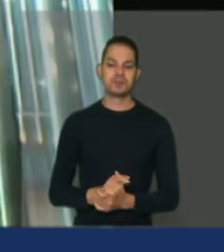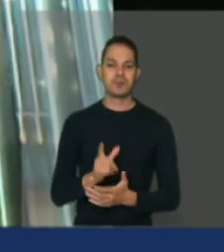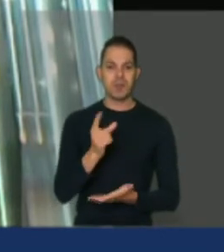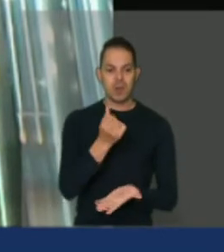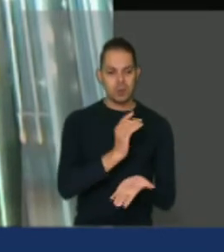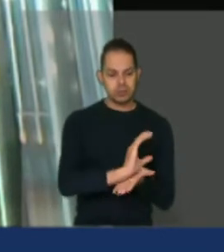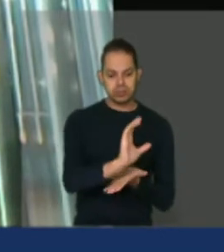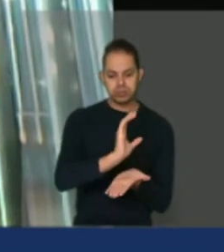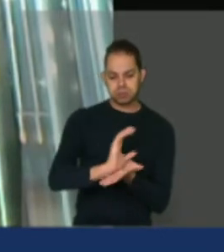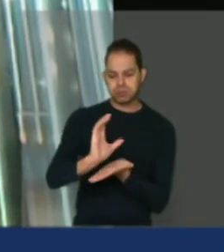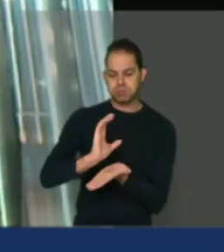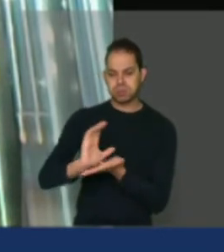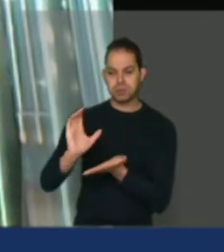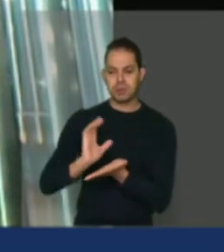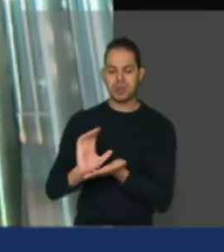ENCAMINHADOS PARA 9 DOS 10 MEDALHISTAS NACIONAIS DOS